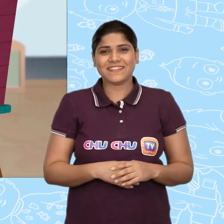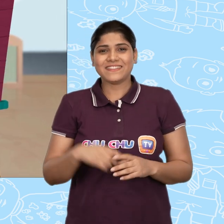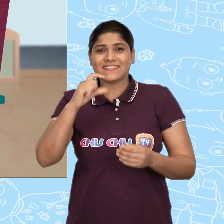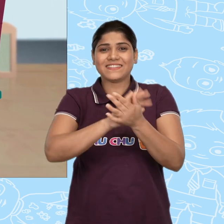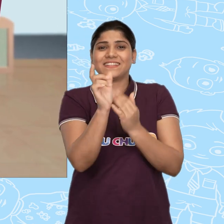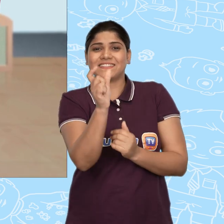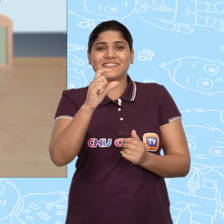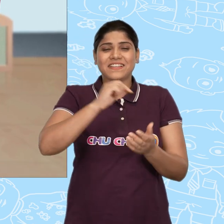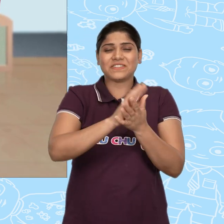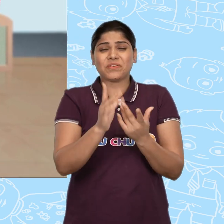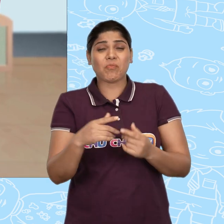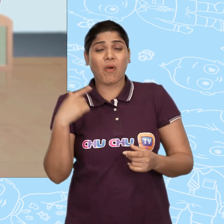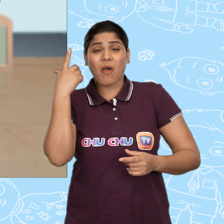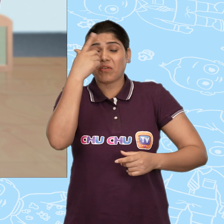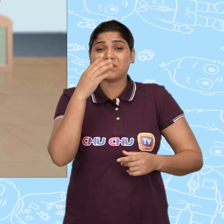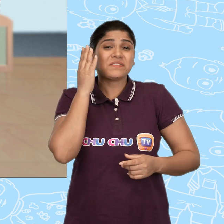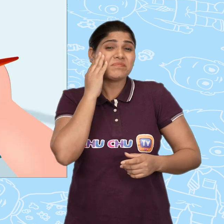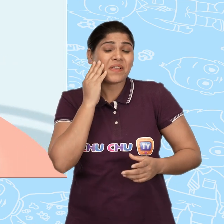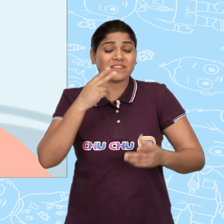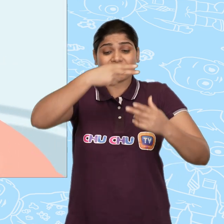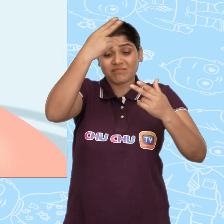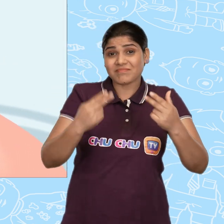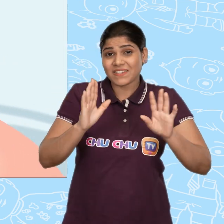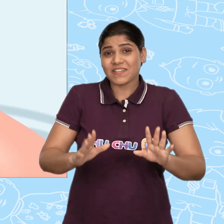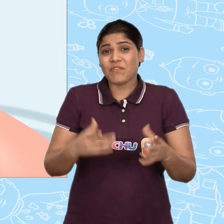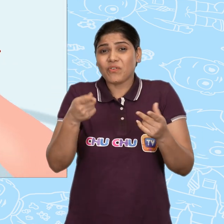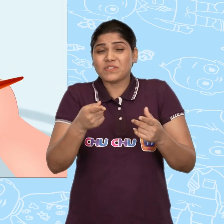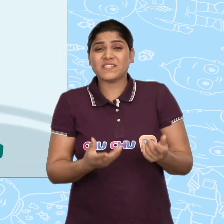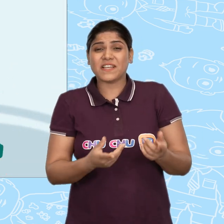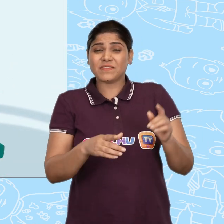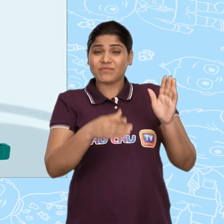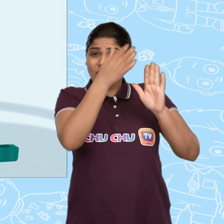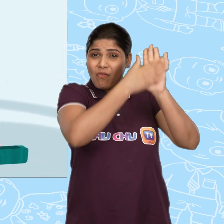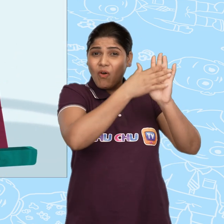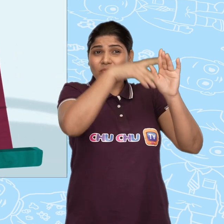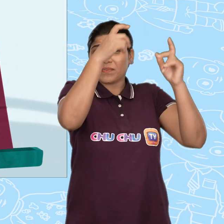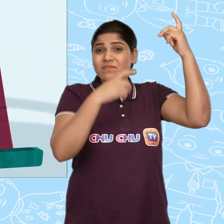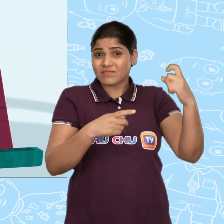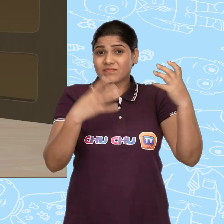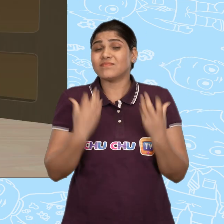चूचू ने एक बहुत ही प्यारी चित्रकारी की है। और वो उसे दिवार पे टांगना चाहती है।